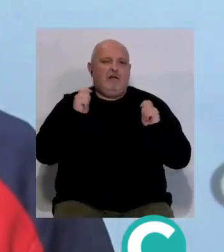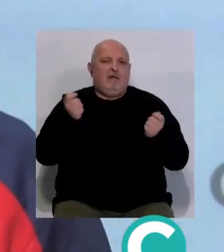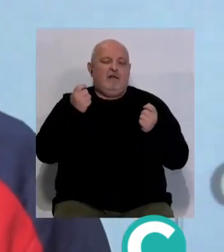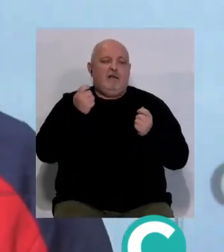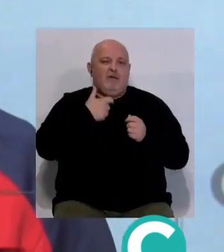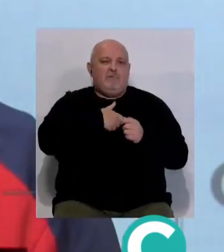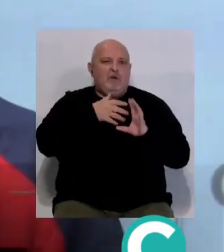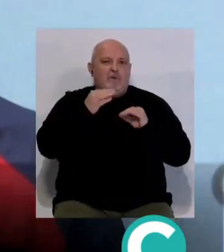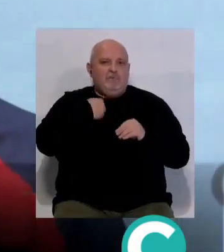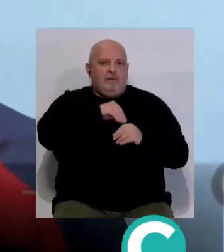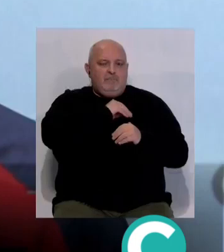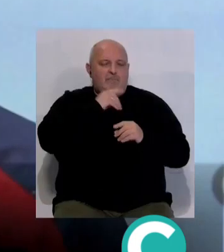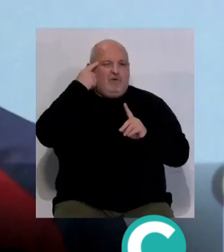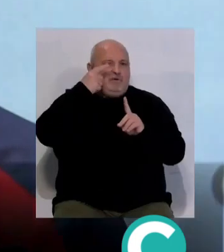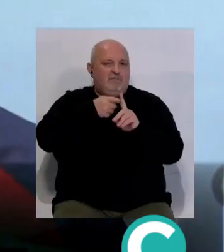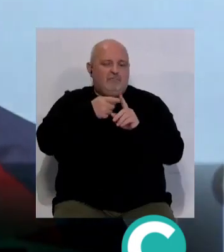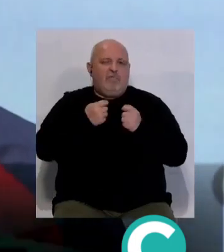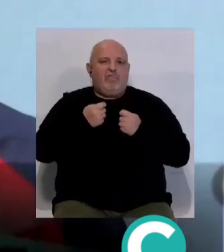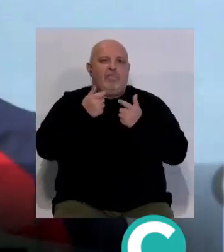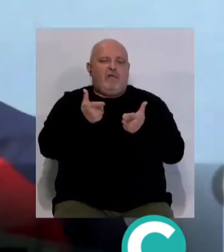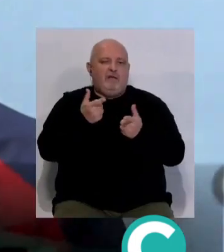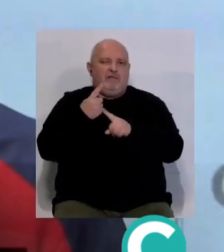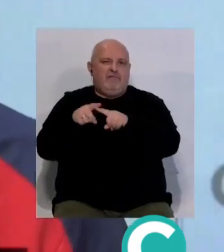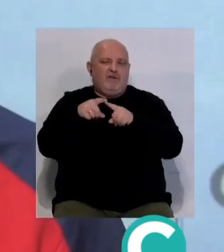comité olímpico español con el objetivo Pues de trasladar a diferentes colegios de Andalucía